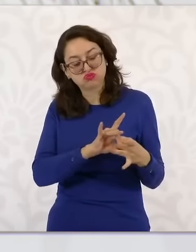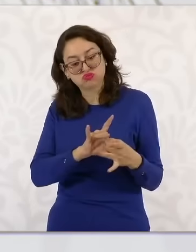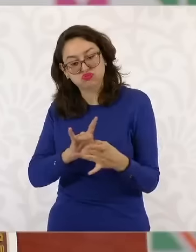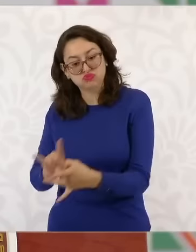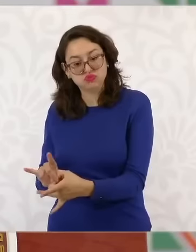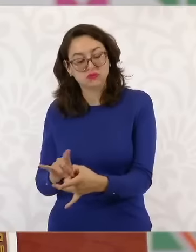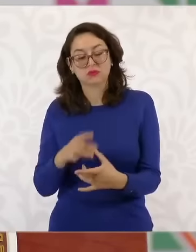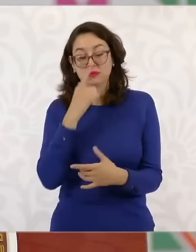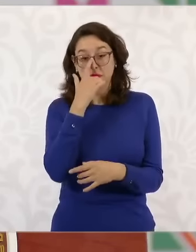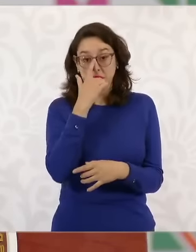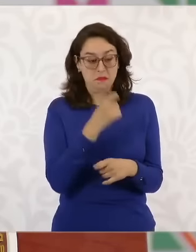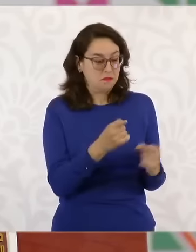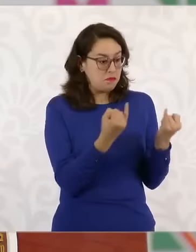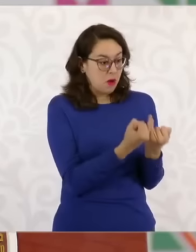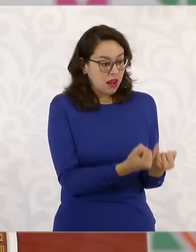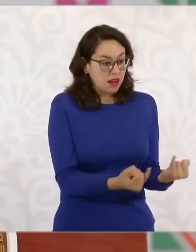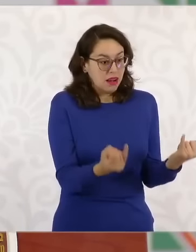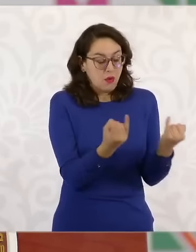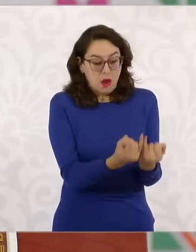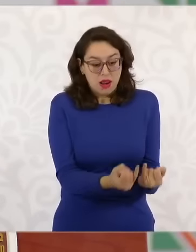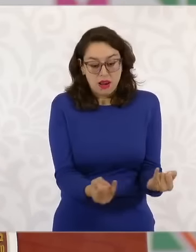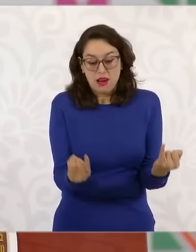igual